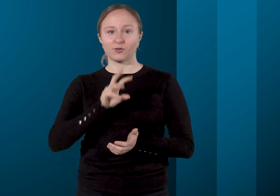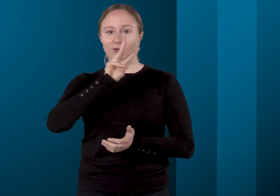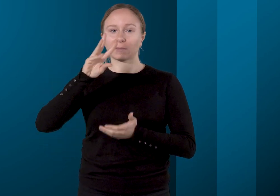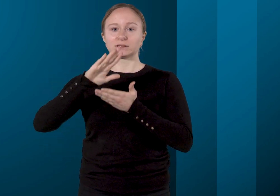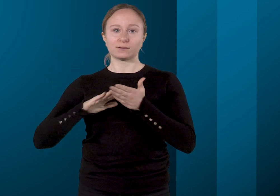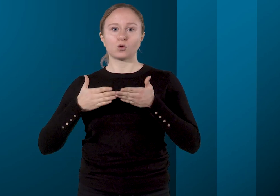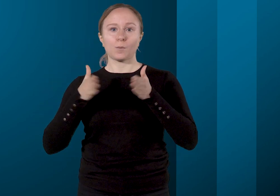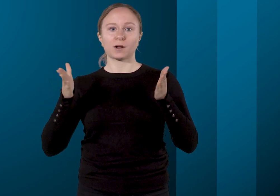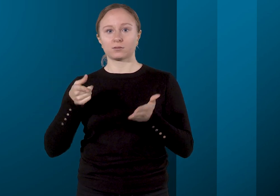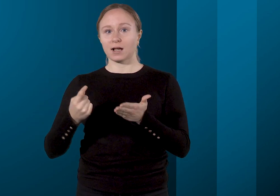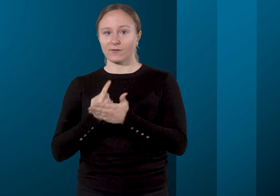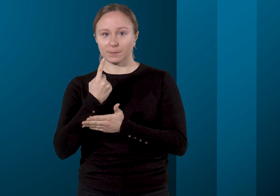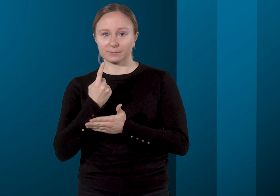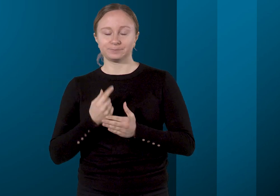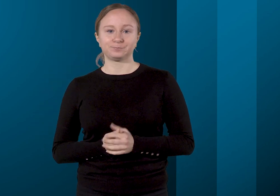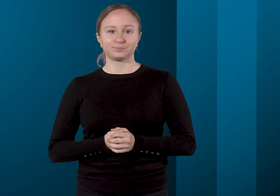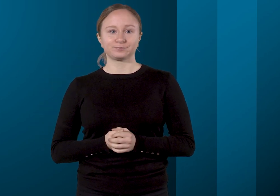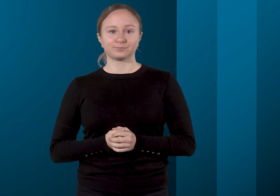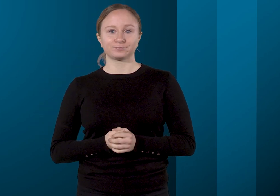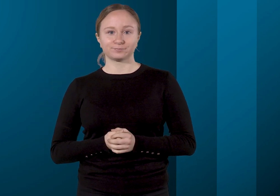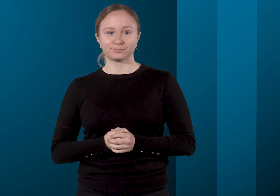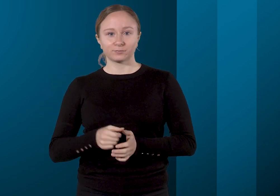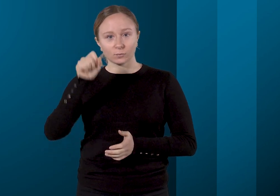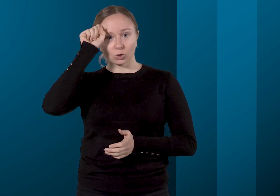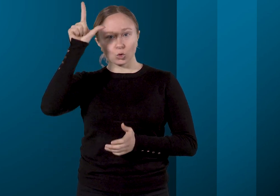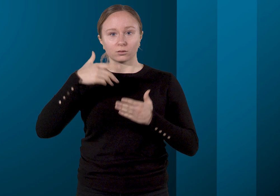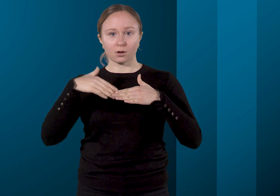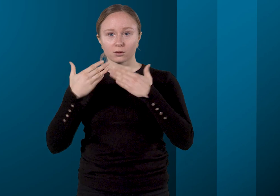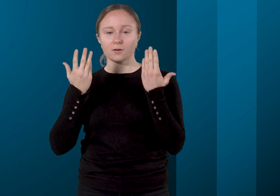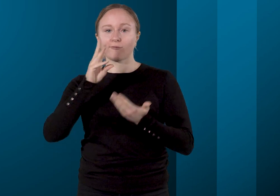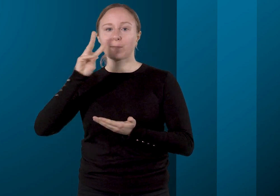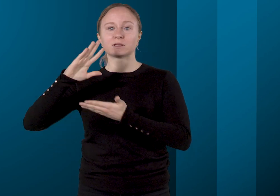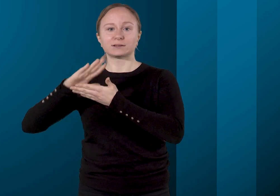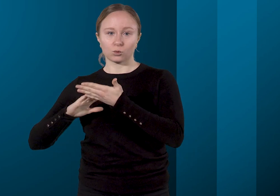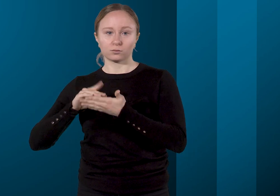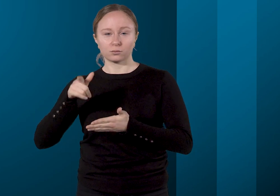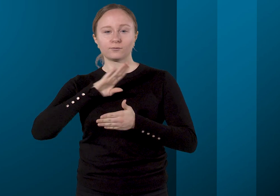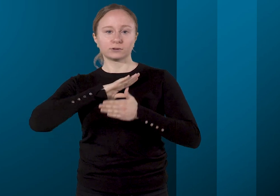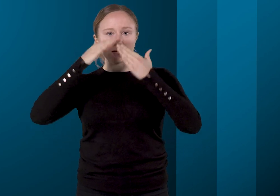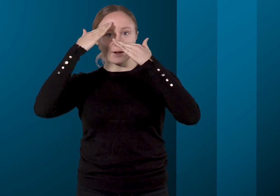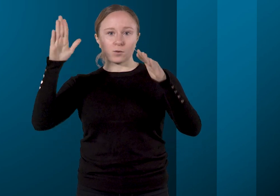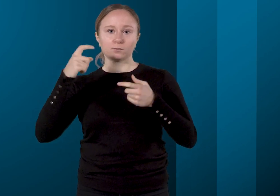Webbsidor har nu öppnats för evenemanget. På kulturdagarnas webbsidor finns information -